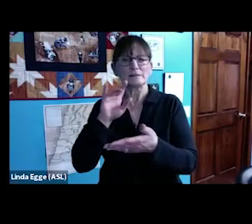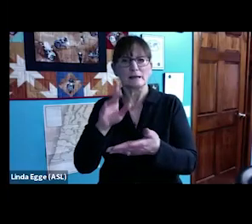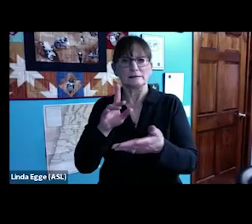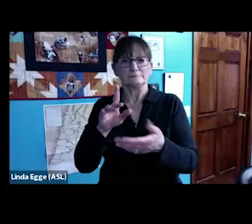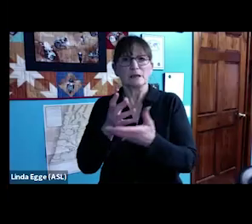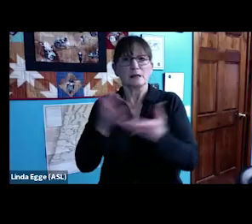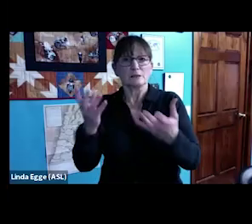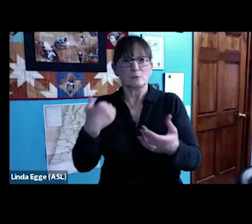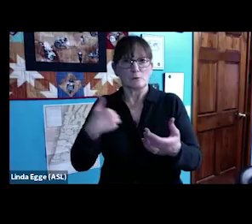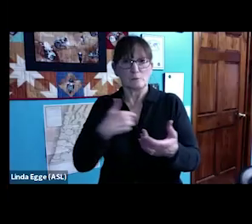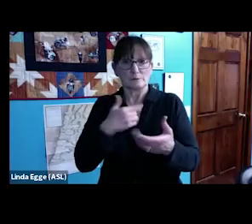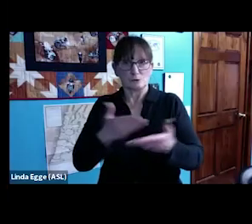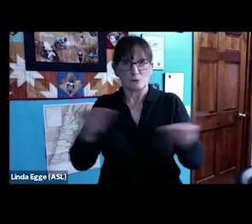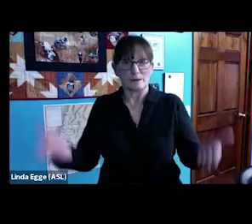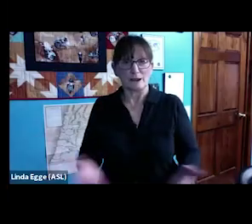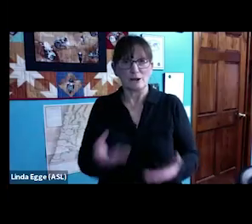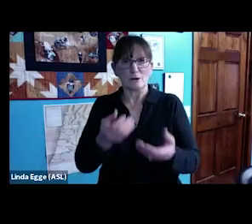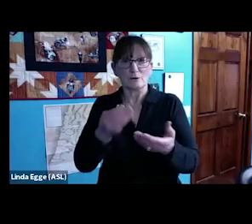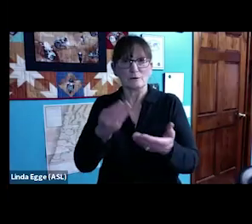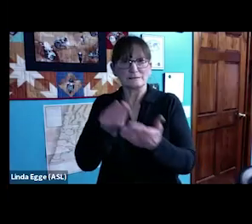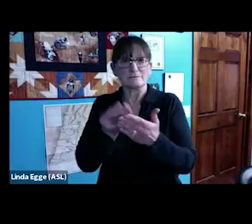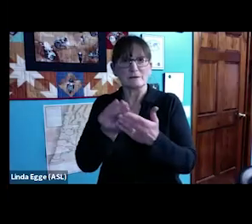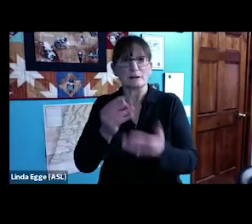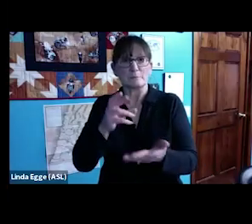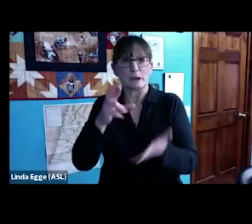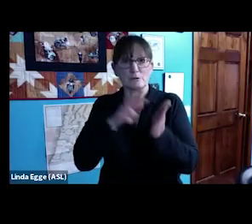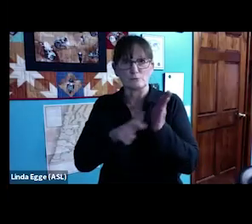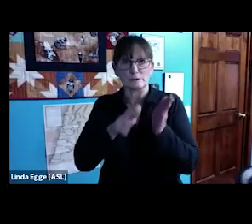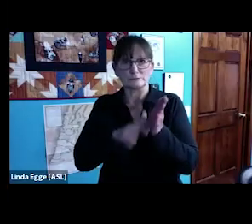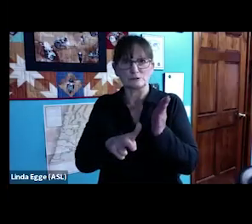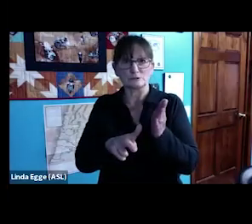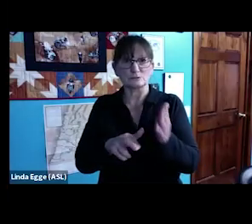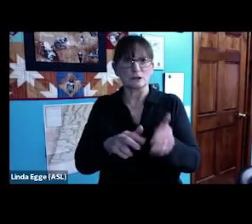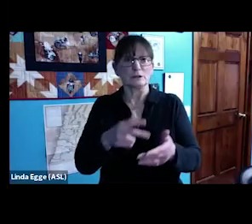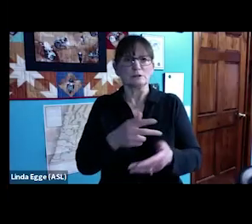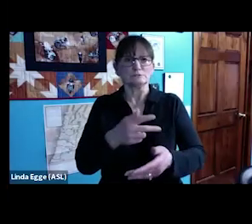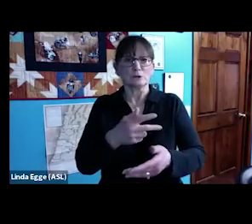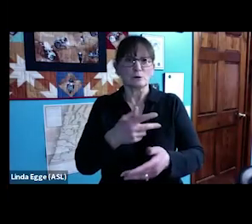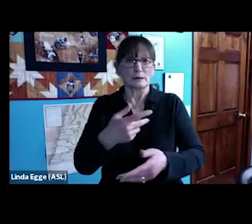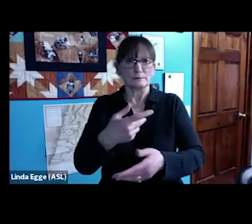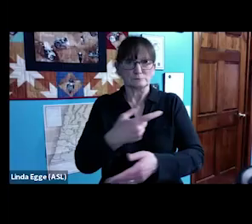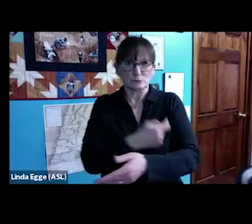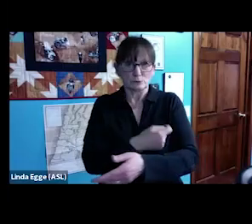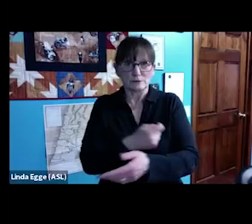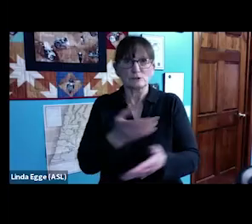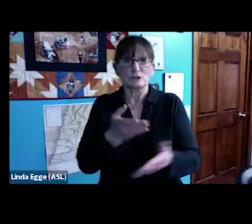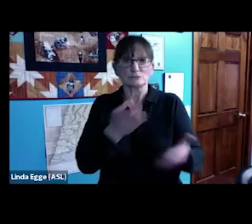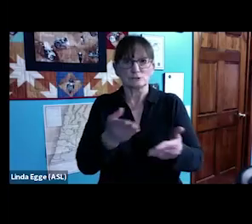Muy bien. Y una vez que recibo un código de barras de DDS, envío el MSR y los registros a través de ERE.